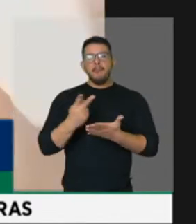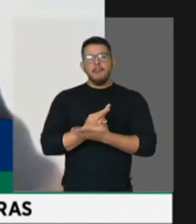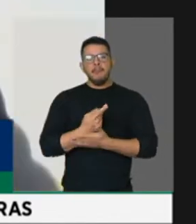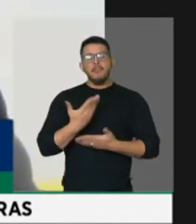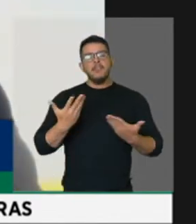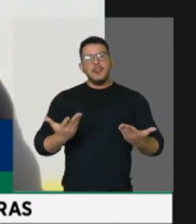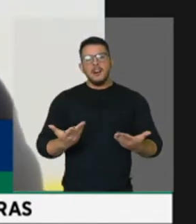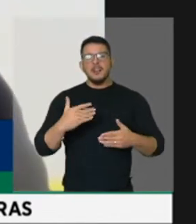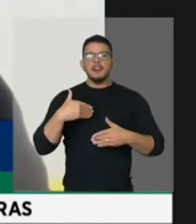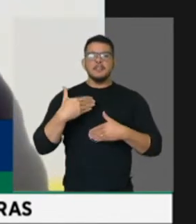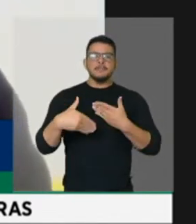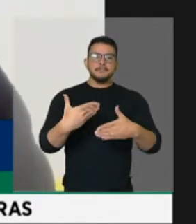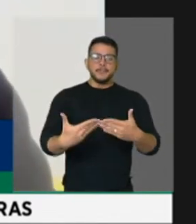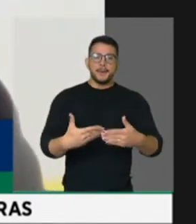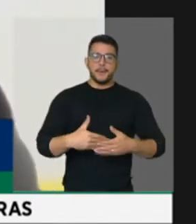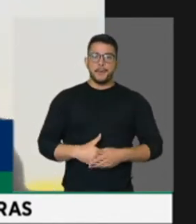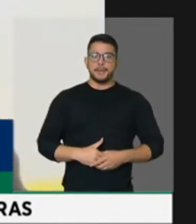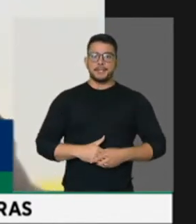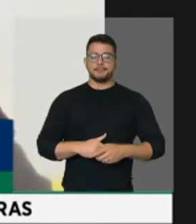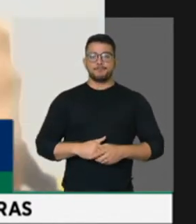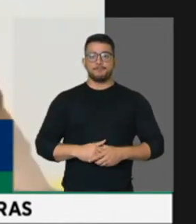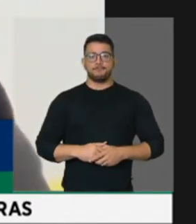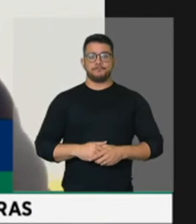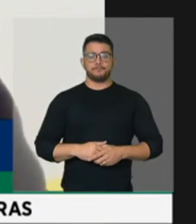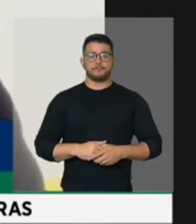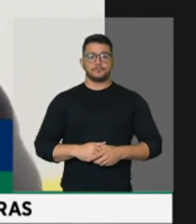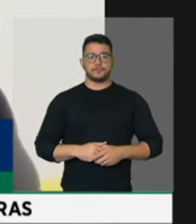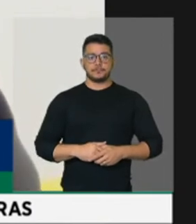MICHEL TEMER... ALIÁS, FERNANDO HENRIQUE ESTÁ NO LIXO DA HISTÓRIA. MICHEL TEMER É ... É CONSEQUÊNCIA